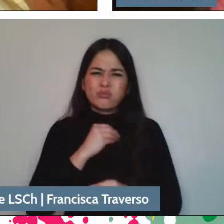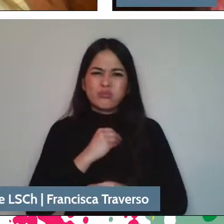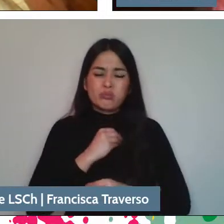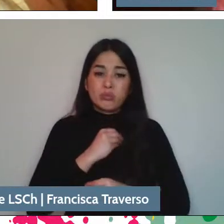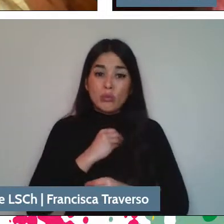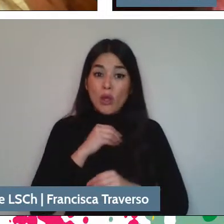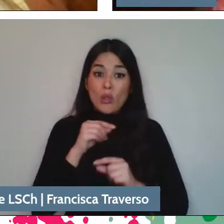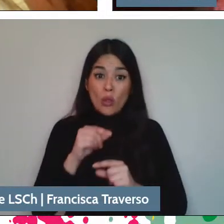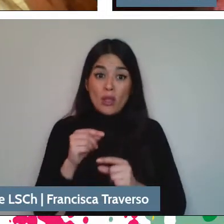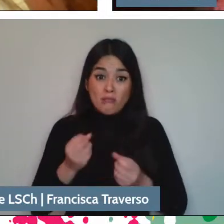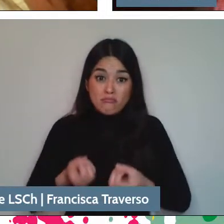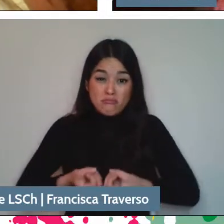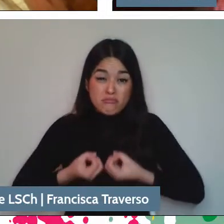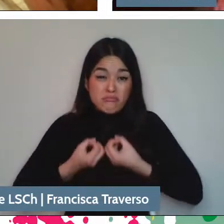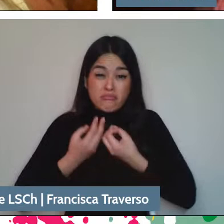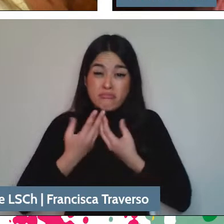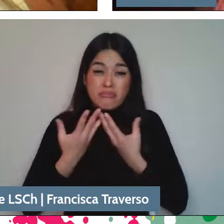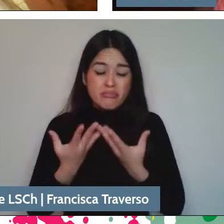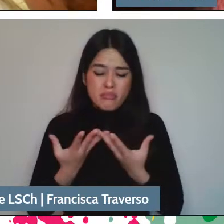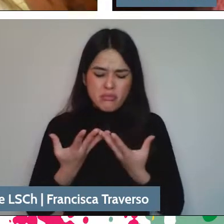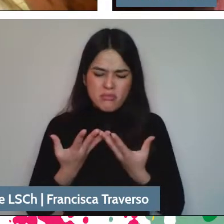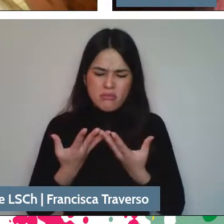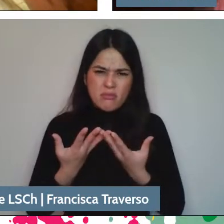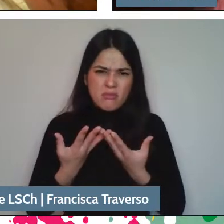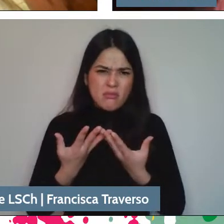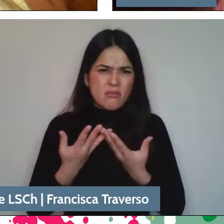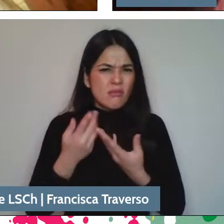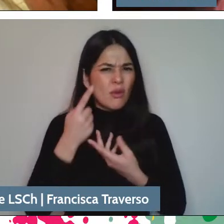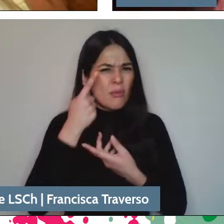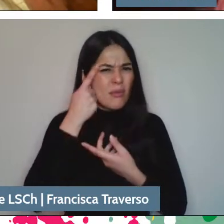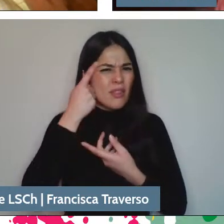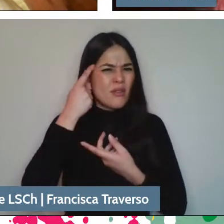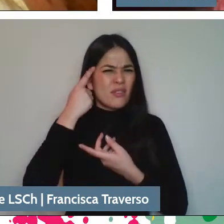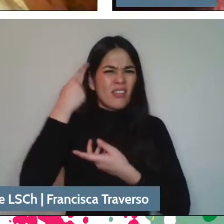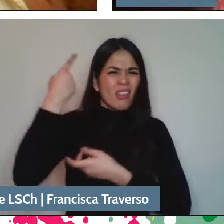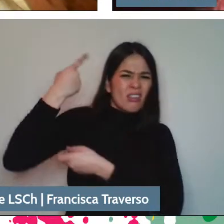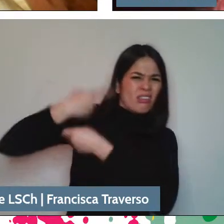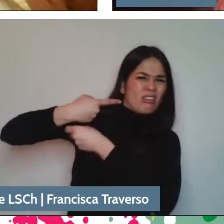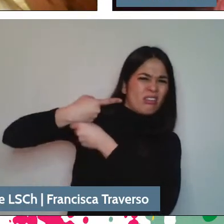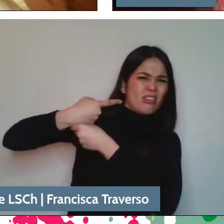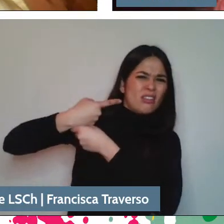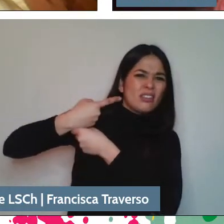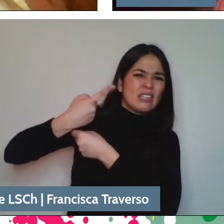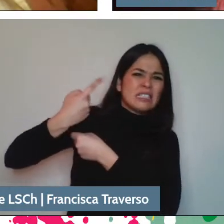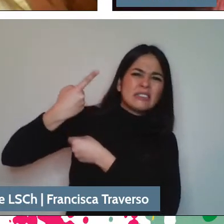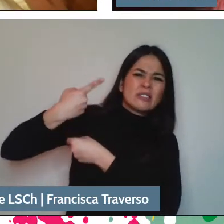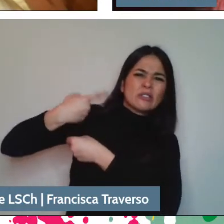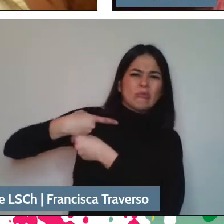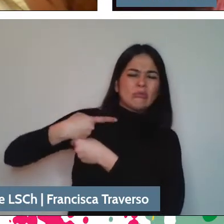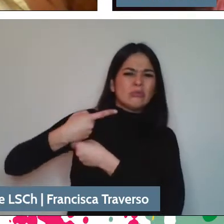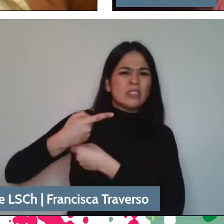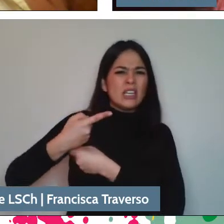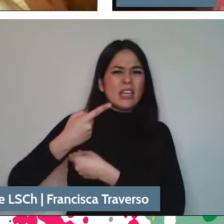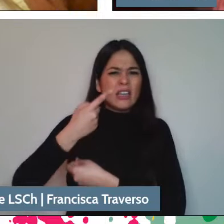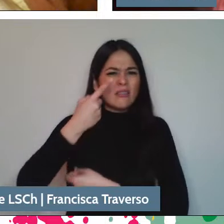tuve conciencia instantáneamente que eso era un mandato. Que ese lloro, que ese canto no venía,